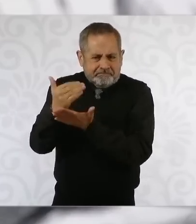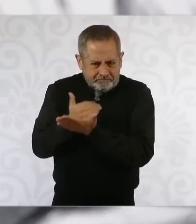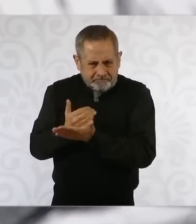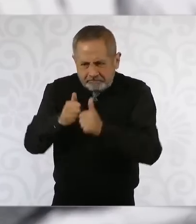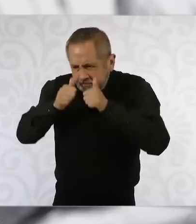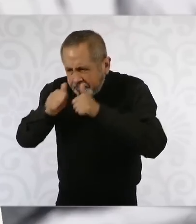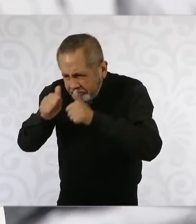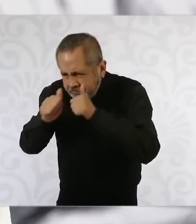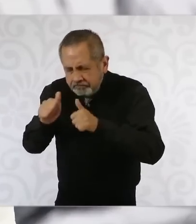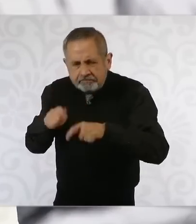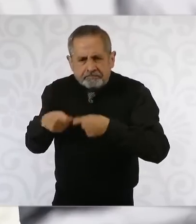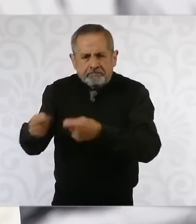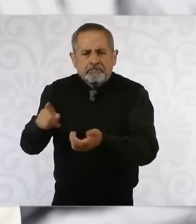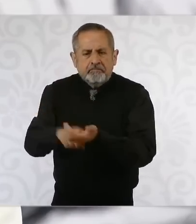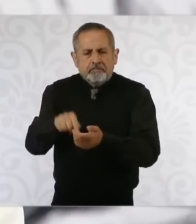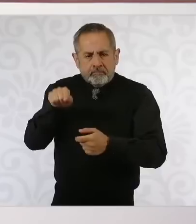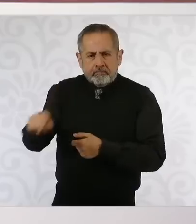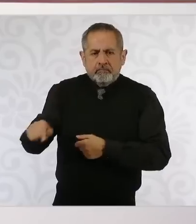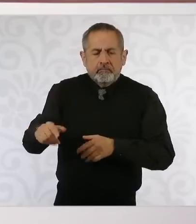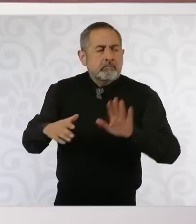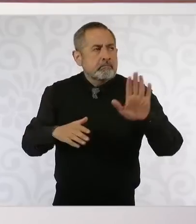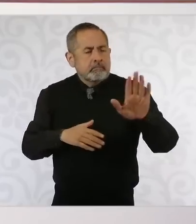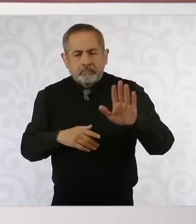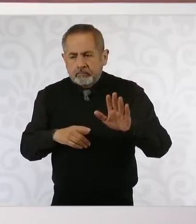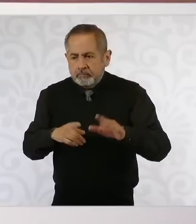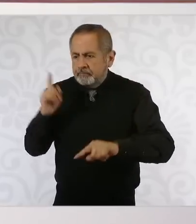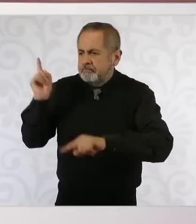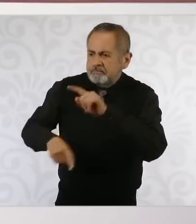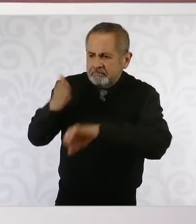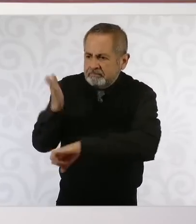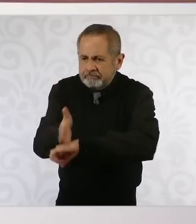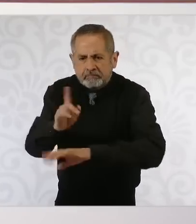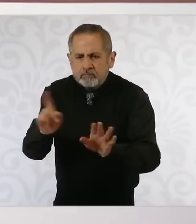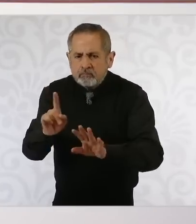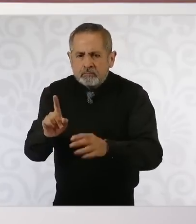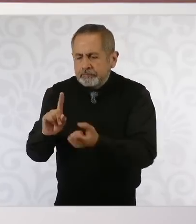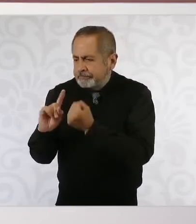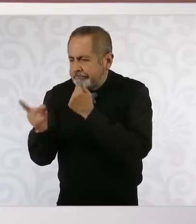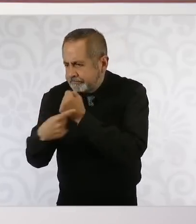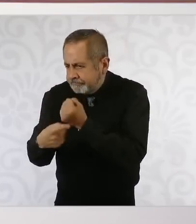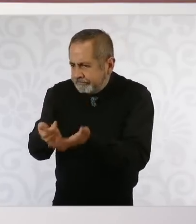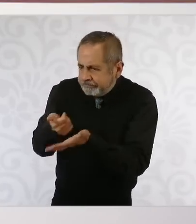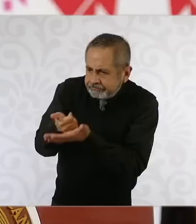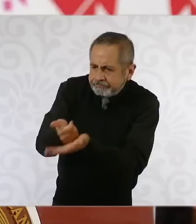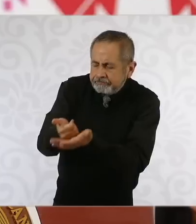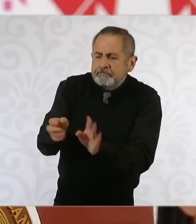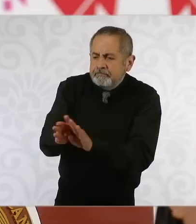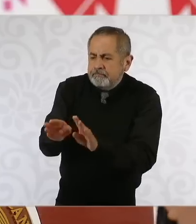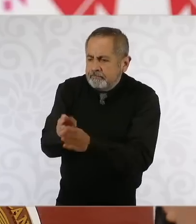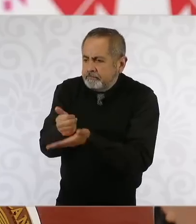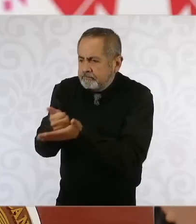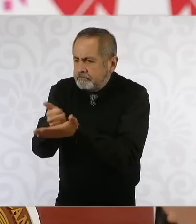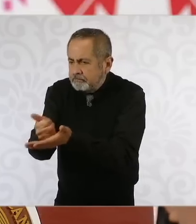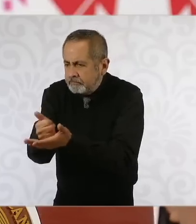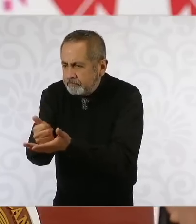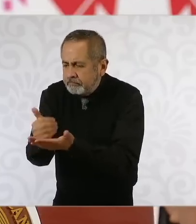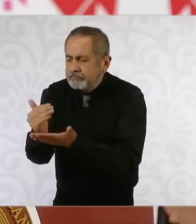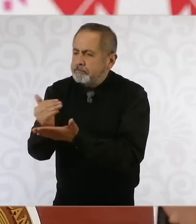migración desde la perspectiva de las causas que también la oposición los adversarios dicen que